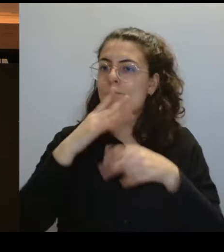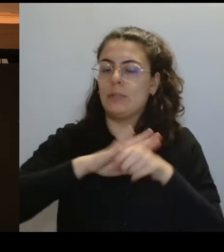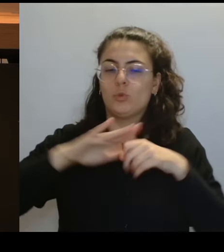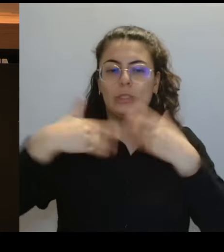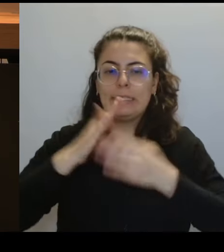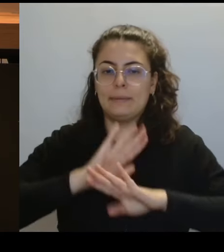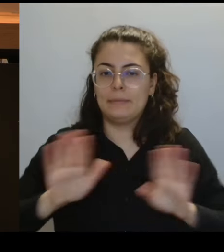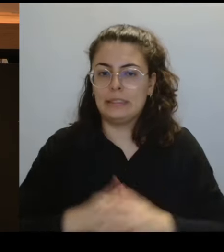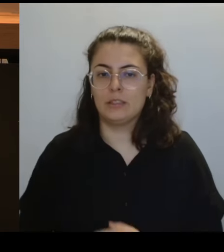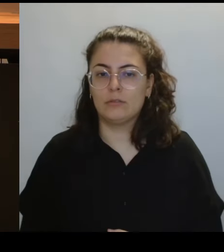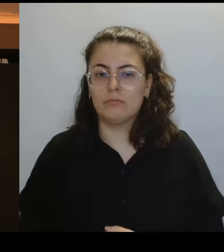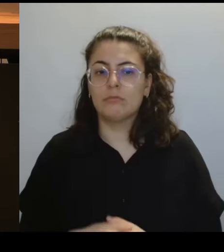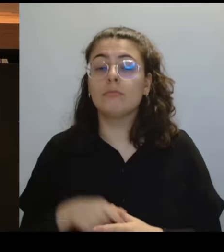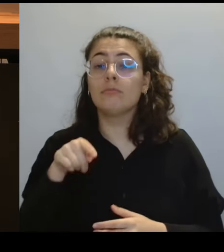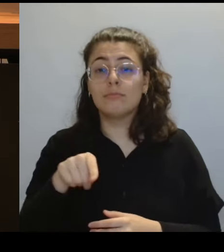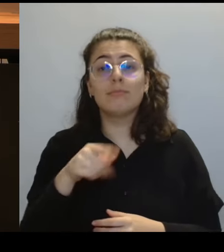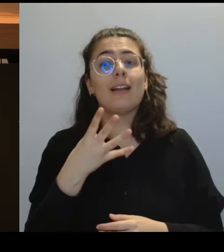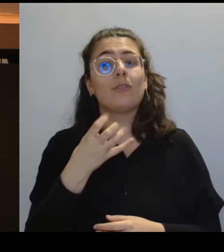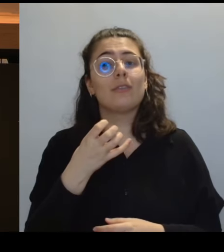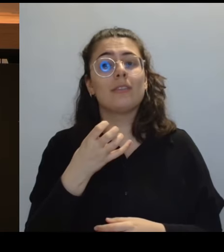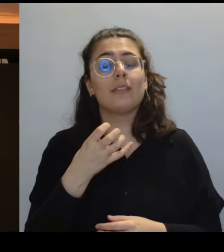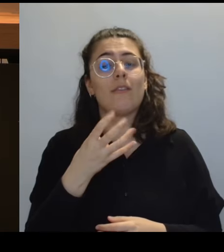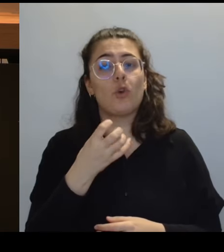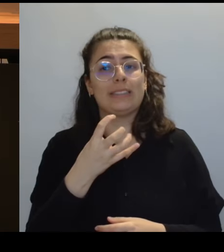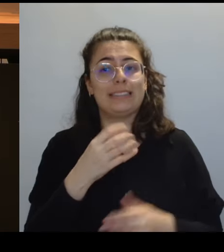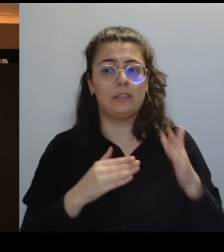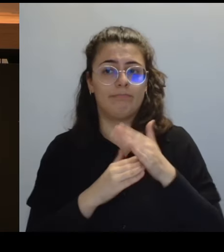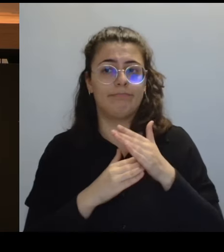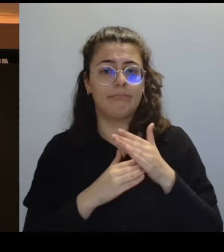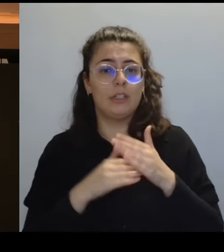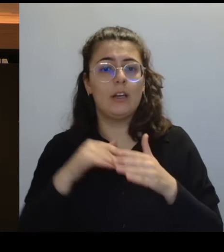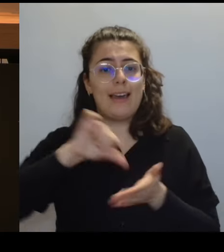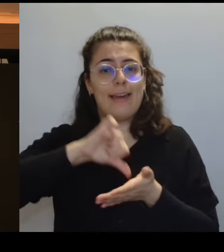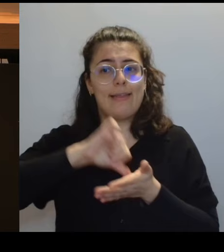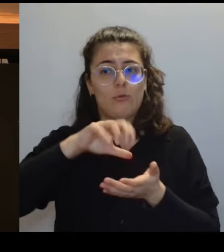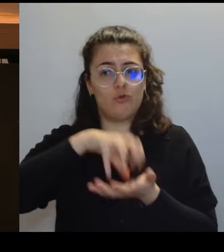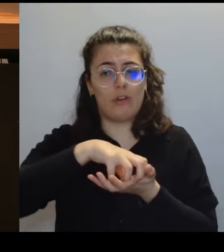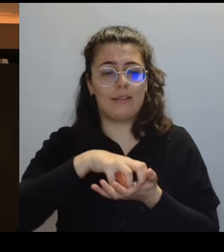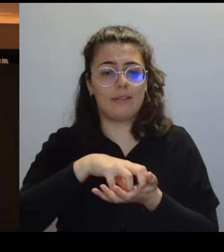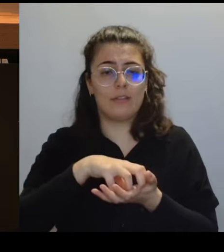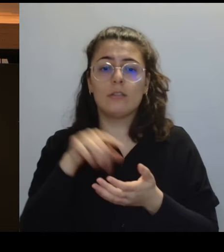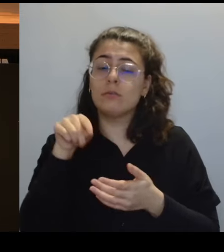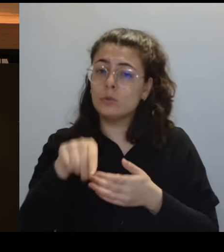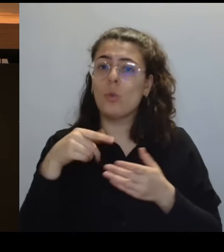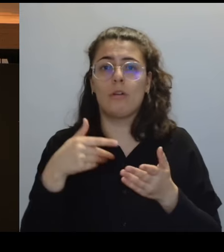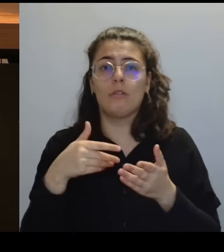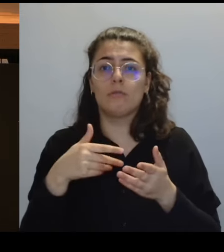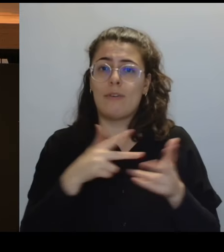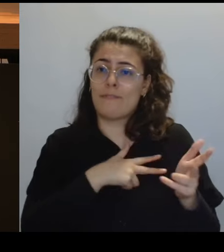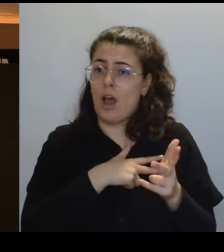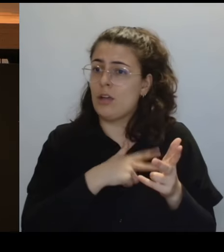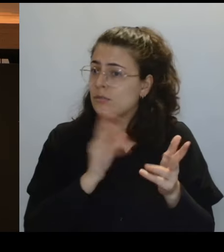Tempo 40 in der Innenstadt. Und auch das gehört zur Wahrheit dazu. Ungeachtet dessen - (Rednerwechsel) Zwischenfrage? (Rednerwechsel) Keine Zwischenfrage.